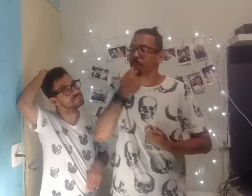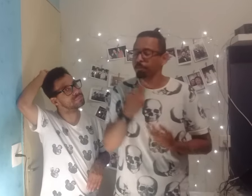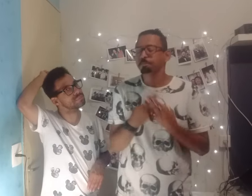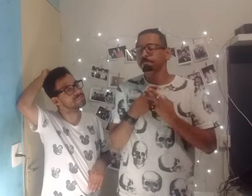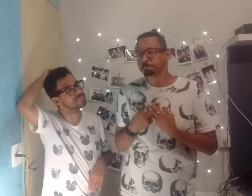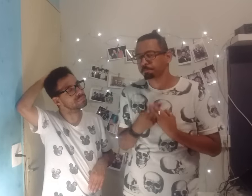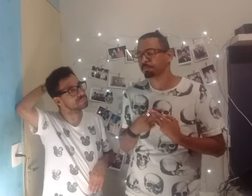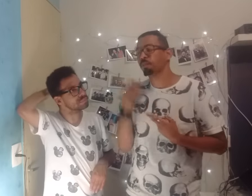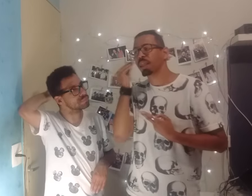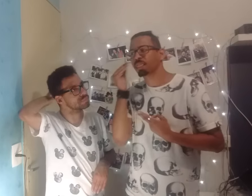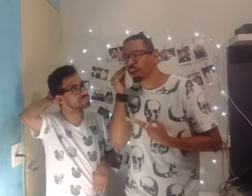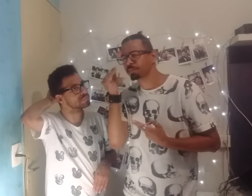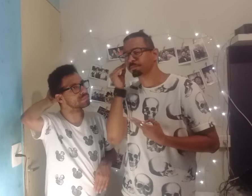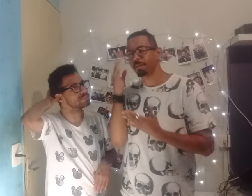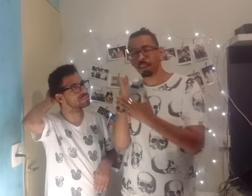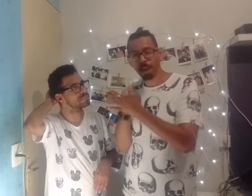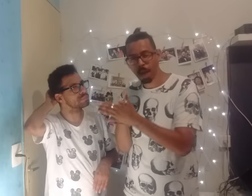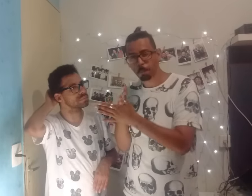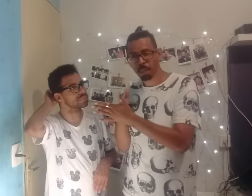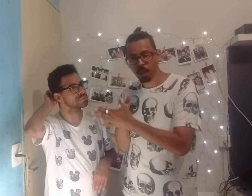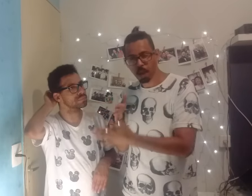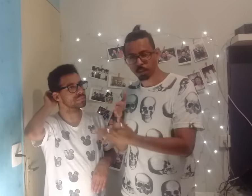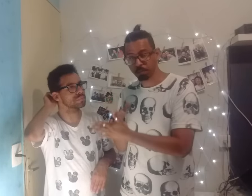precisa parecência . Tentar limite